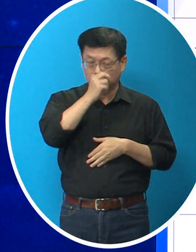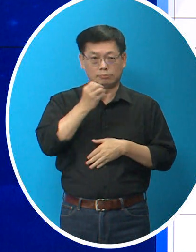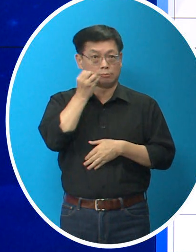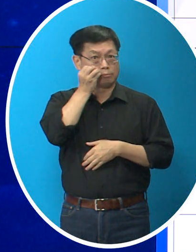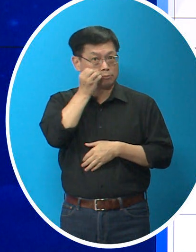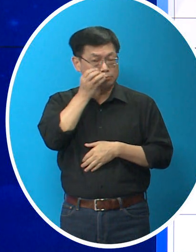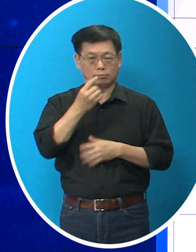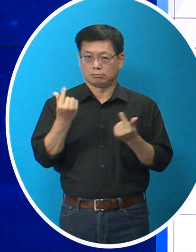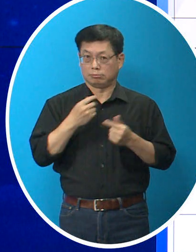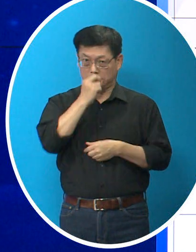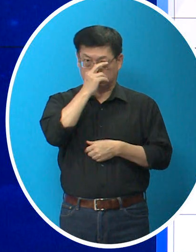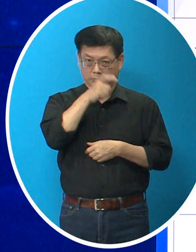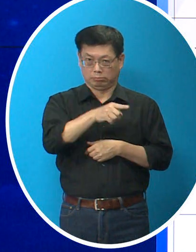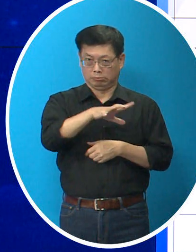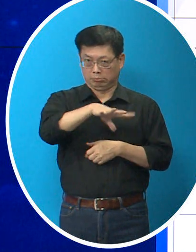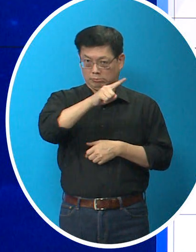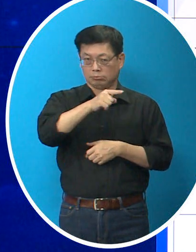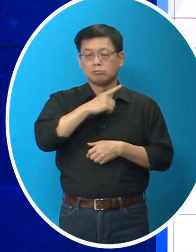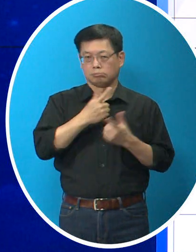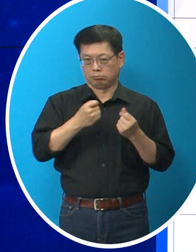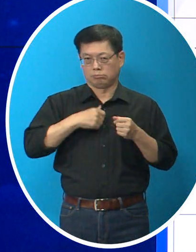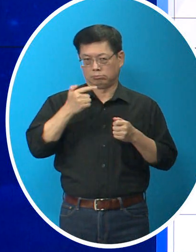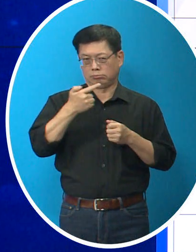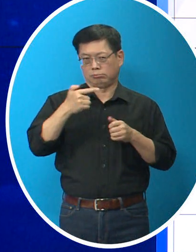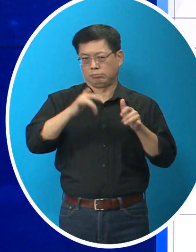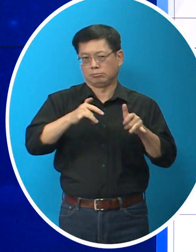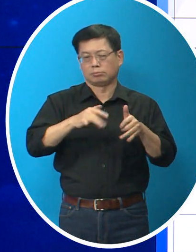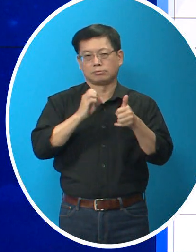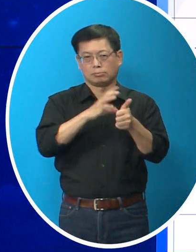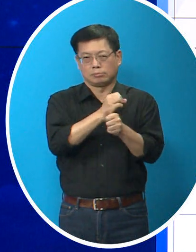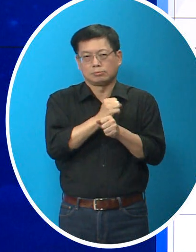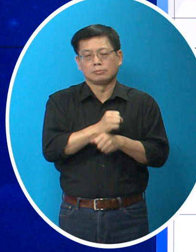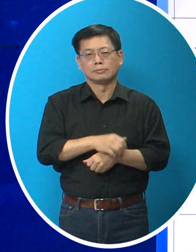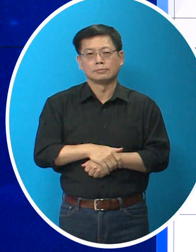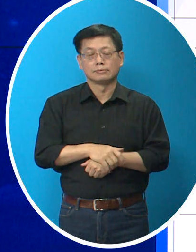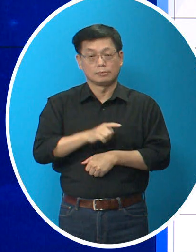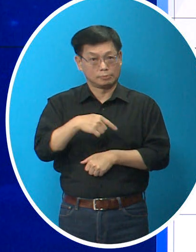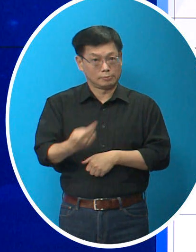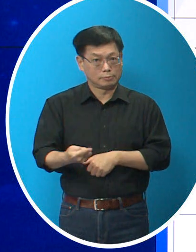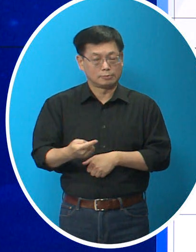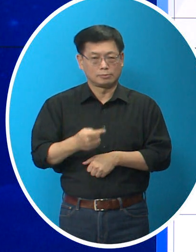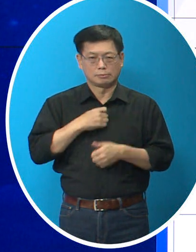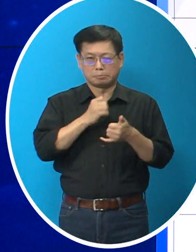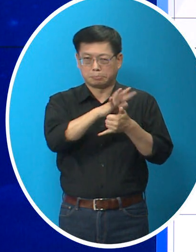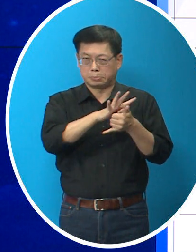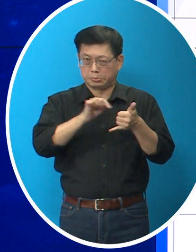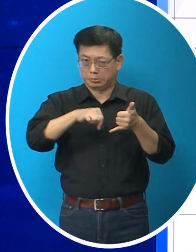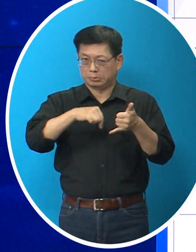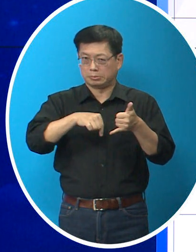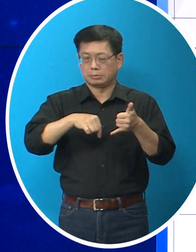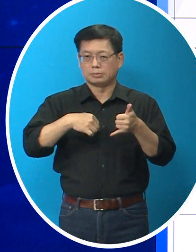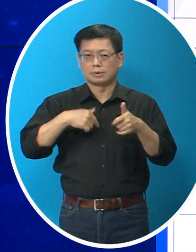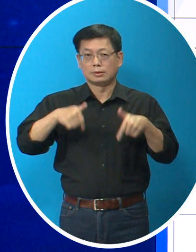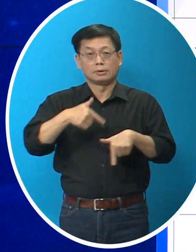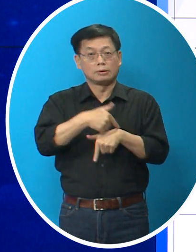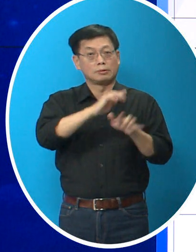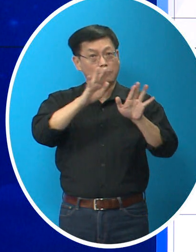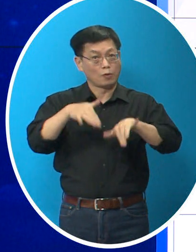尤其是宜蘭地區 也發布豪雨特報 除此之外 鋒面影響的 還有西南風影響的 在整個西半部地區